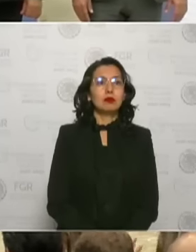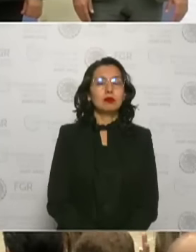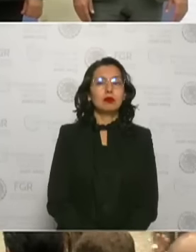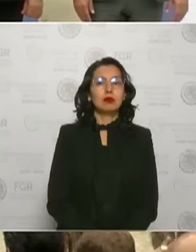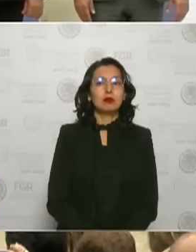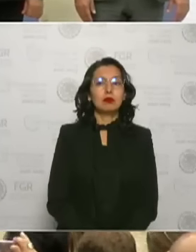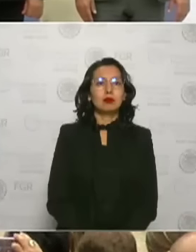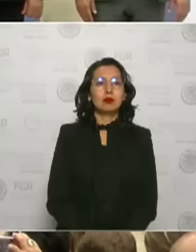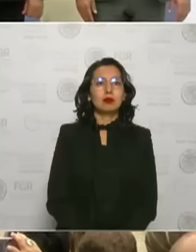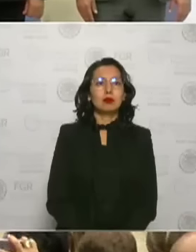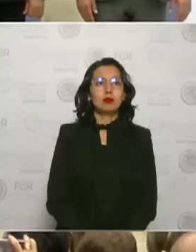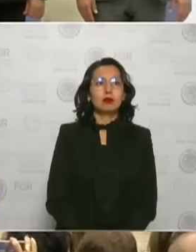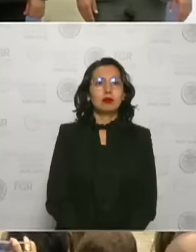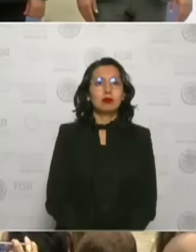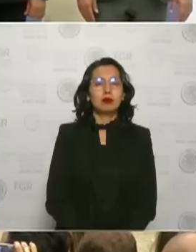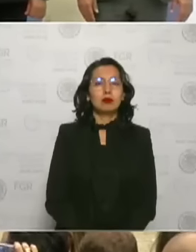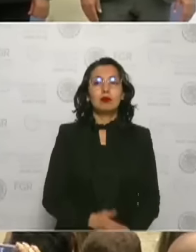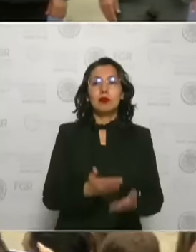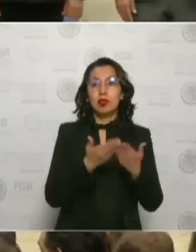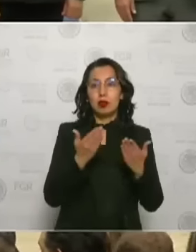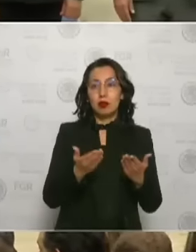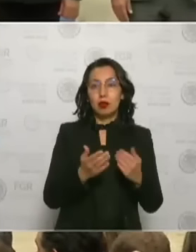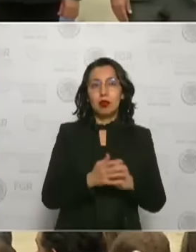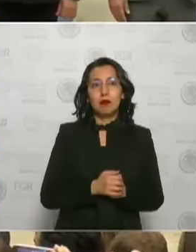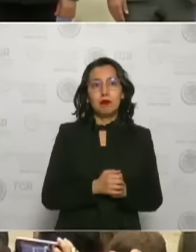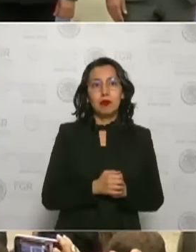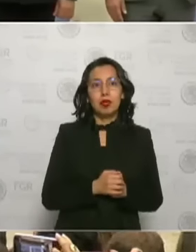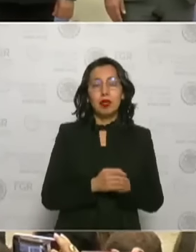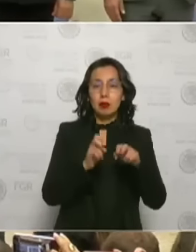Y en un siguiente momento, con todo respeto, invitamos por favor a Presidium a bajar por